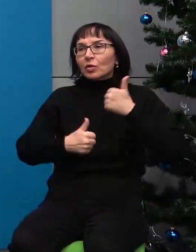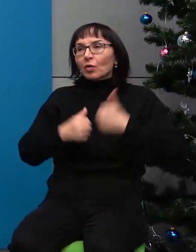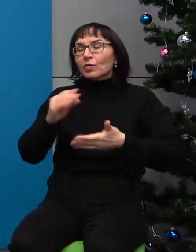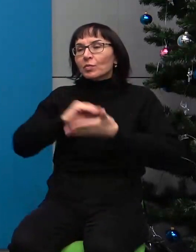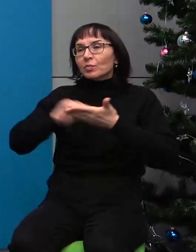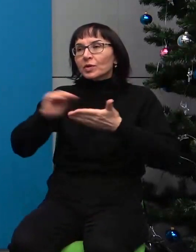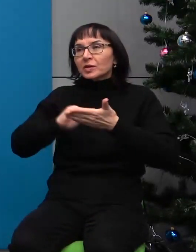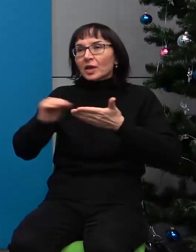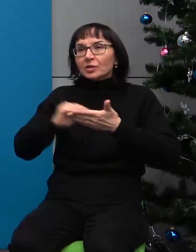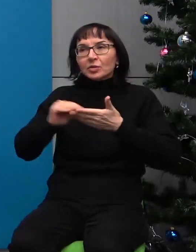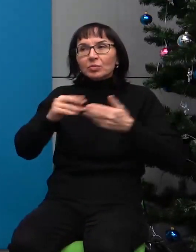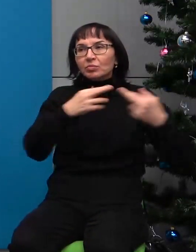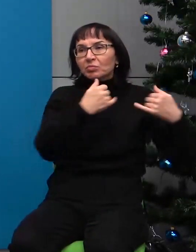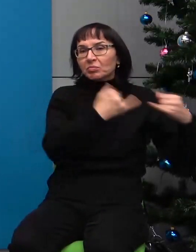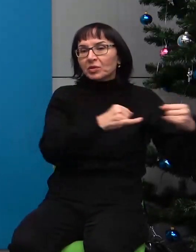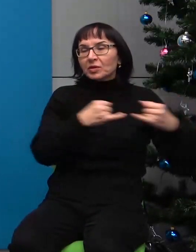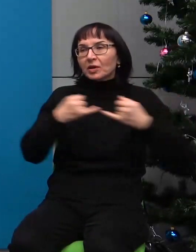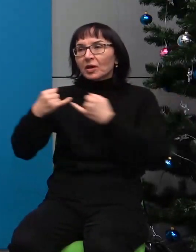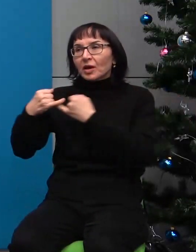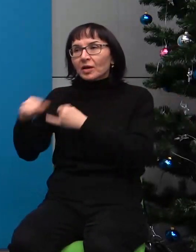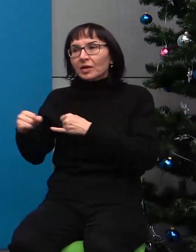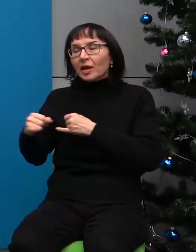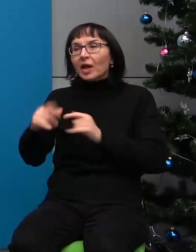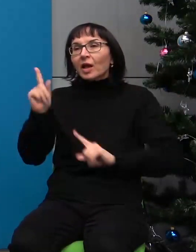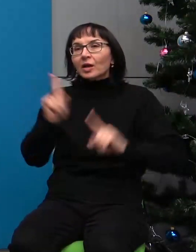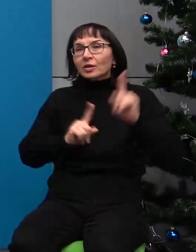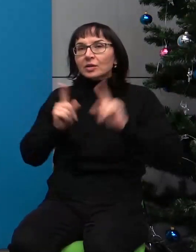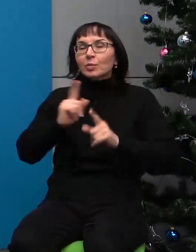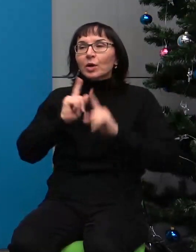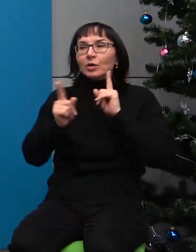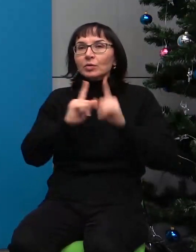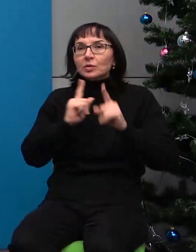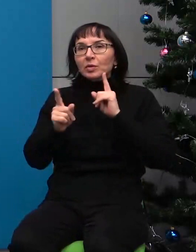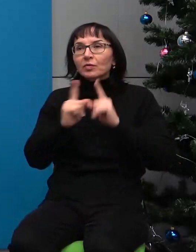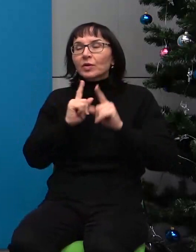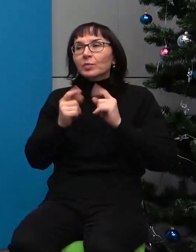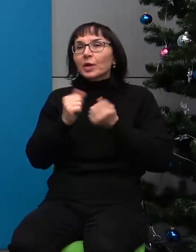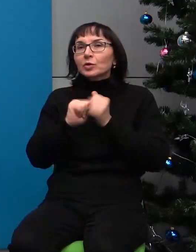i każdy pisarz jest inny, jak sobie czasami rozmawiamy to każdy ma, są pewne podobne rzeczy między nami,